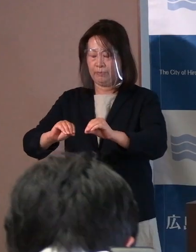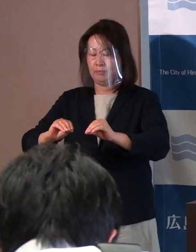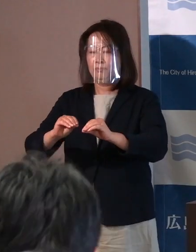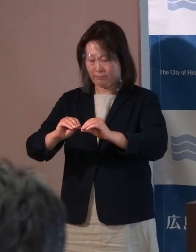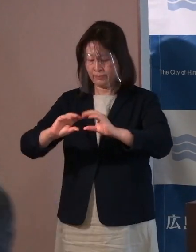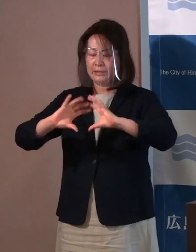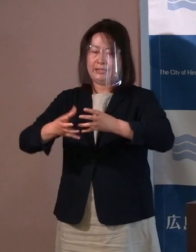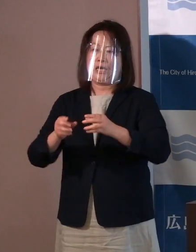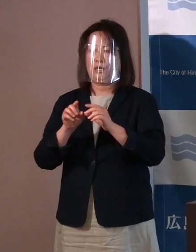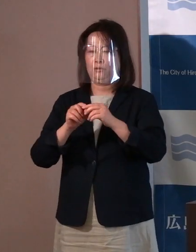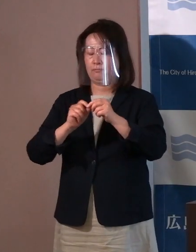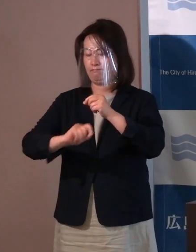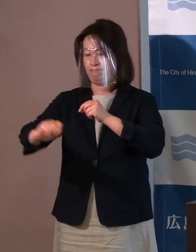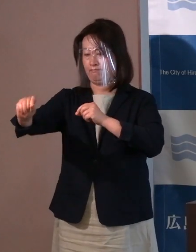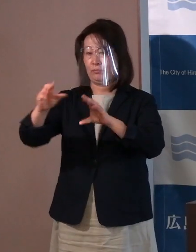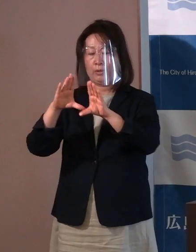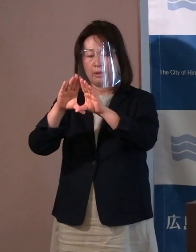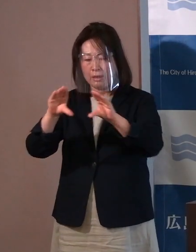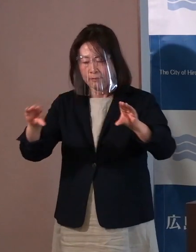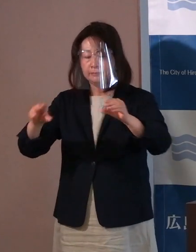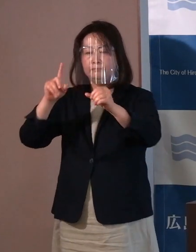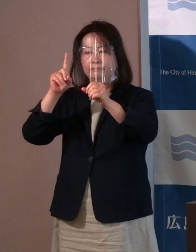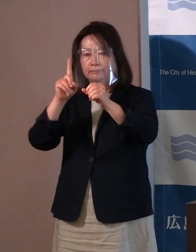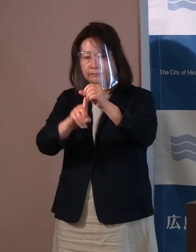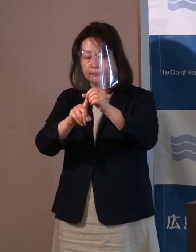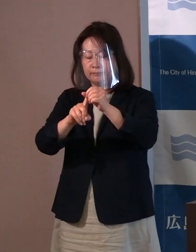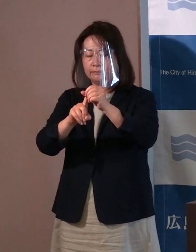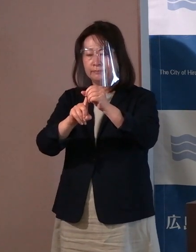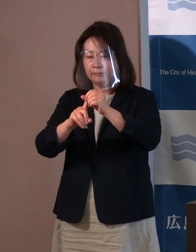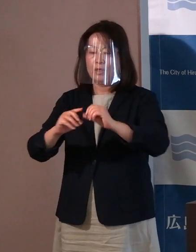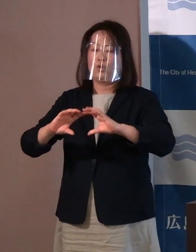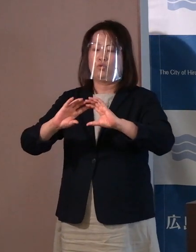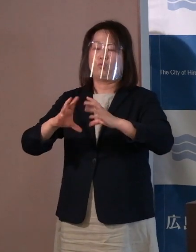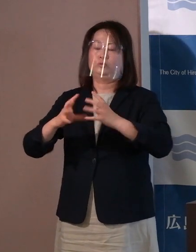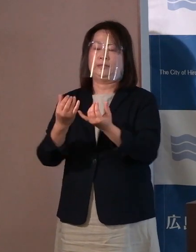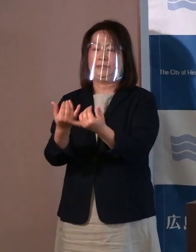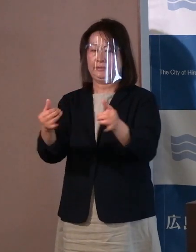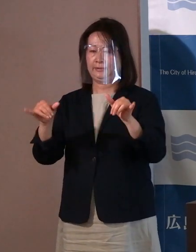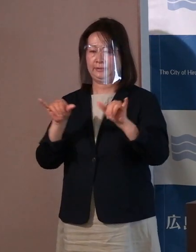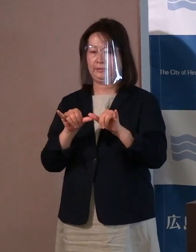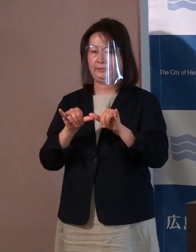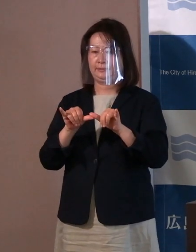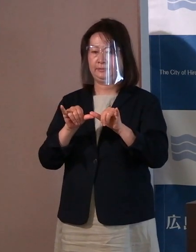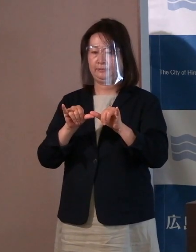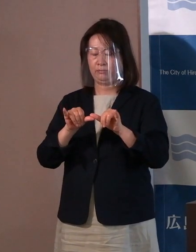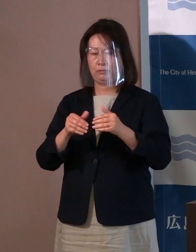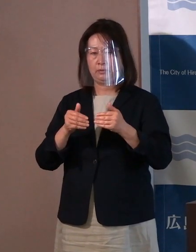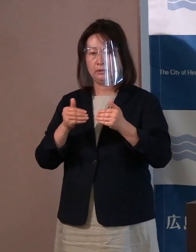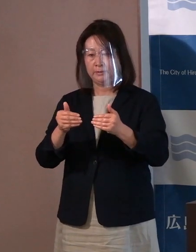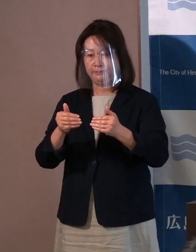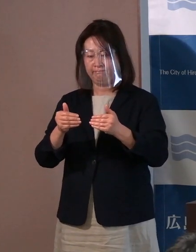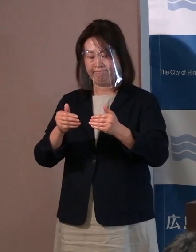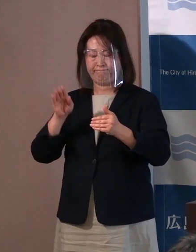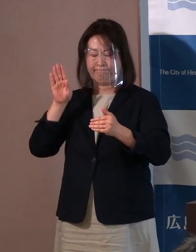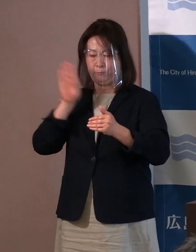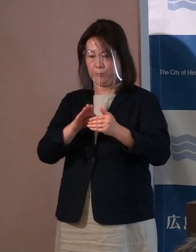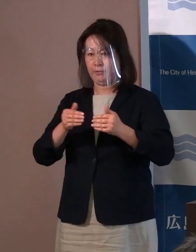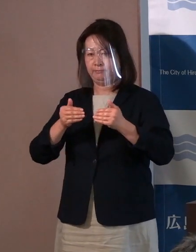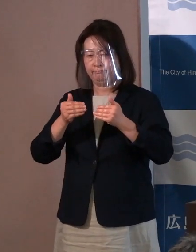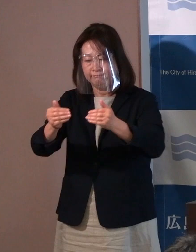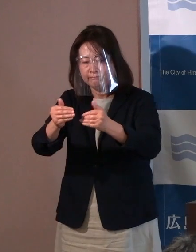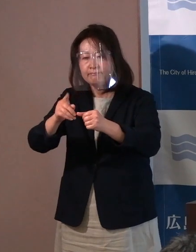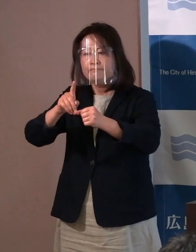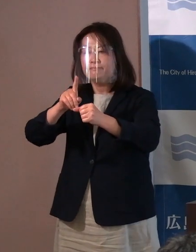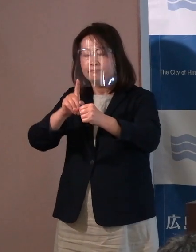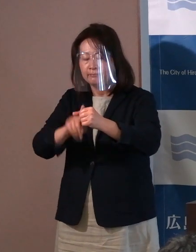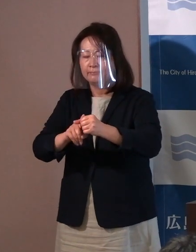国際的な動き､つまり国際社会の歩みが､ きちんと進むようにということで､